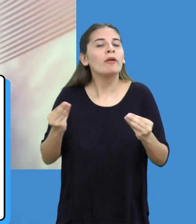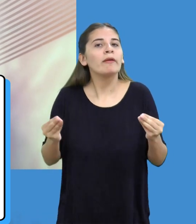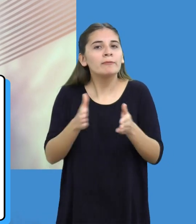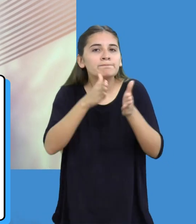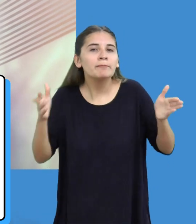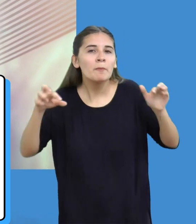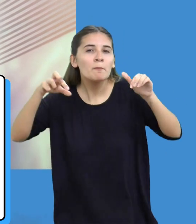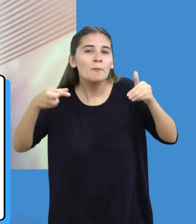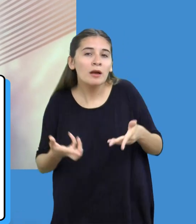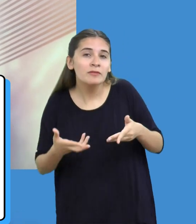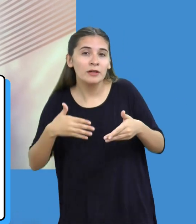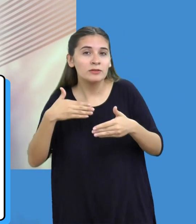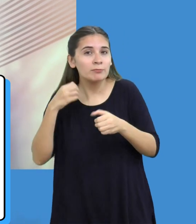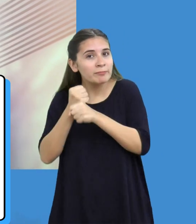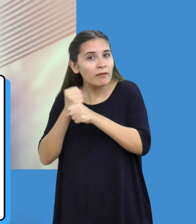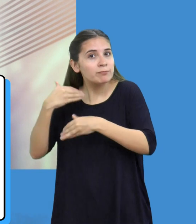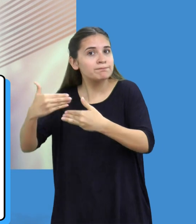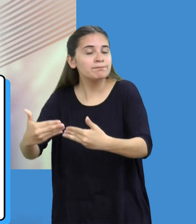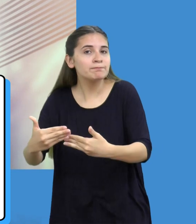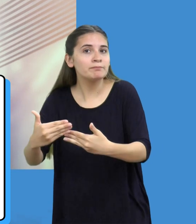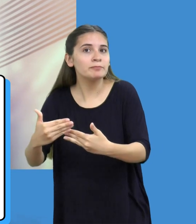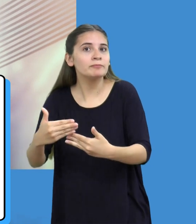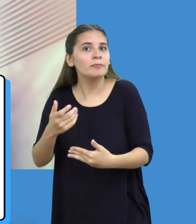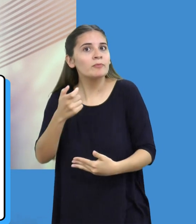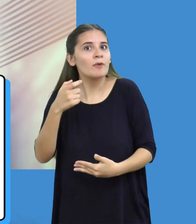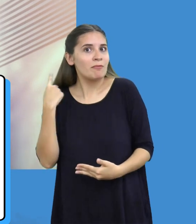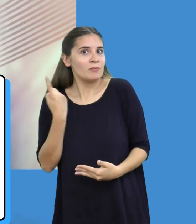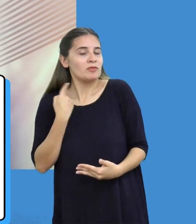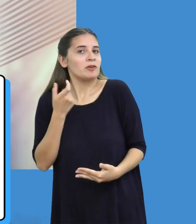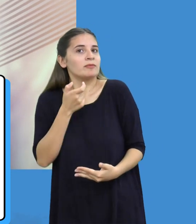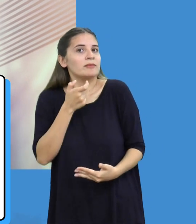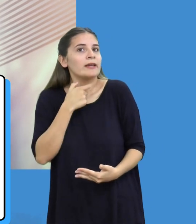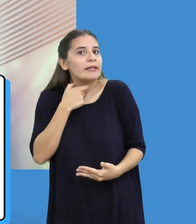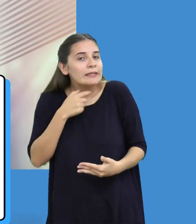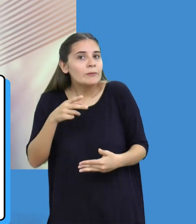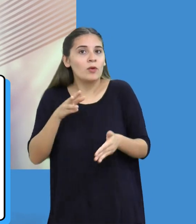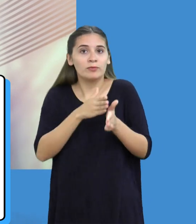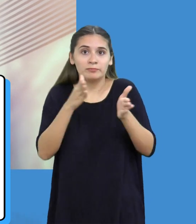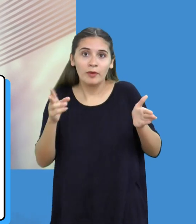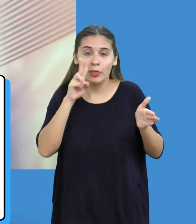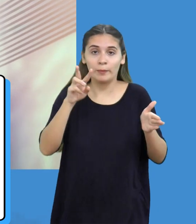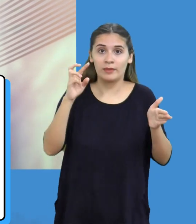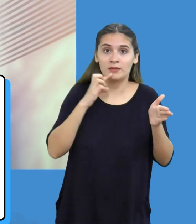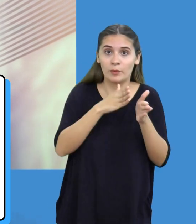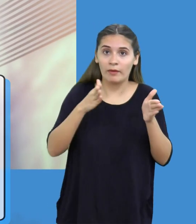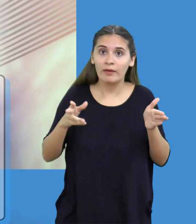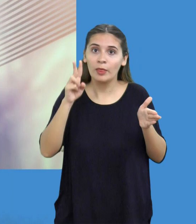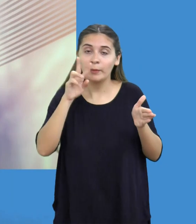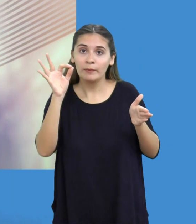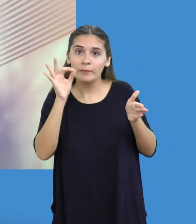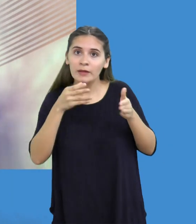que venimos llevando adelante, queremos que en el año 2019, 2020 estar iniciando la Licenciatura